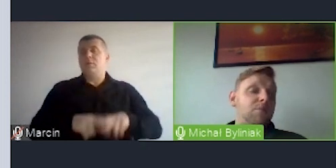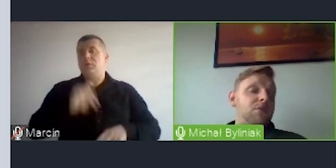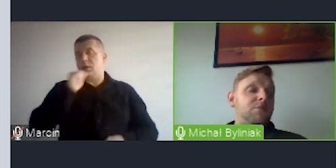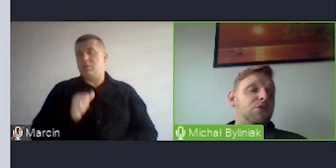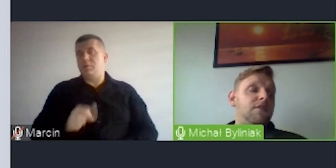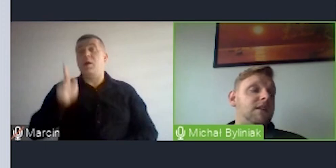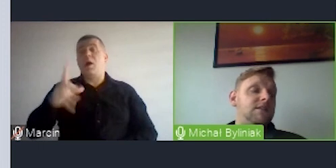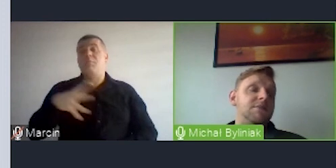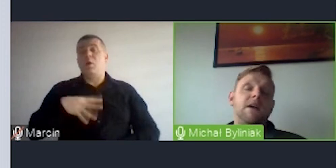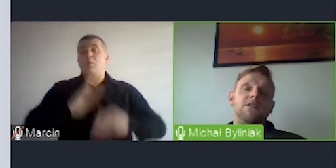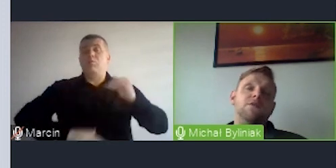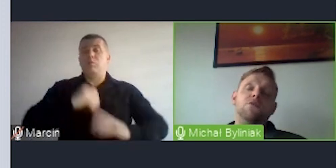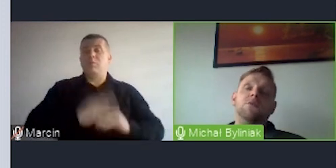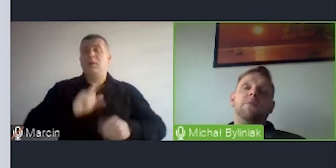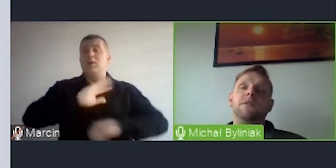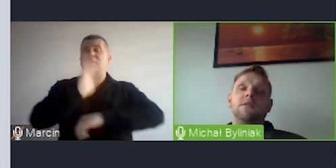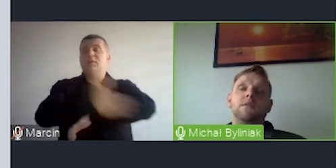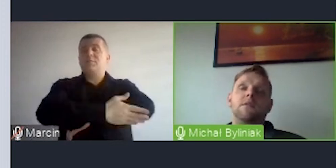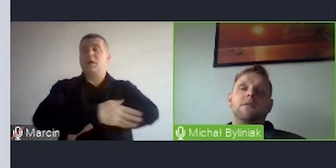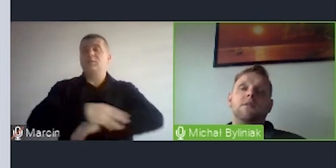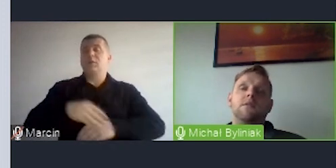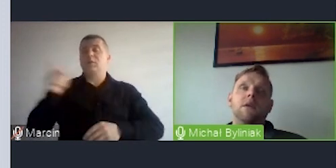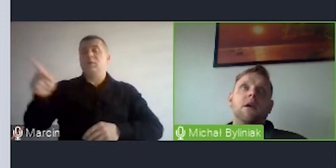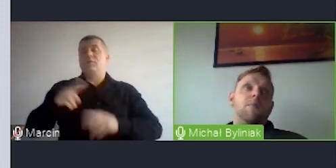ale były zbudowane ze wsparciem Funduszy Europejskich.